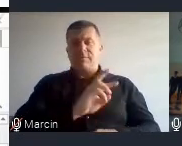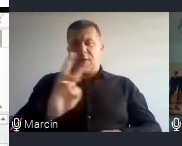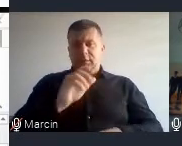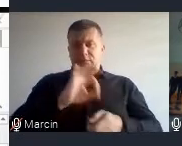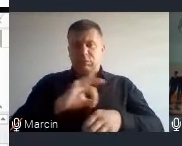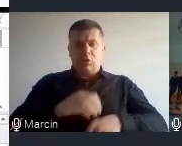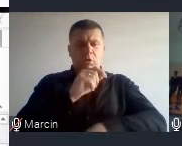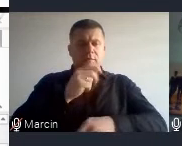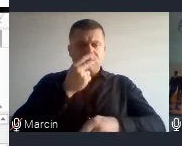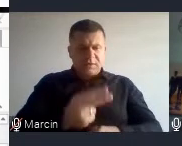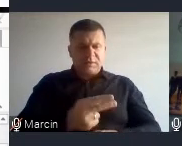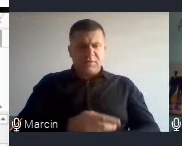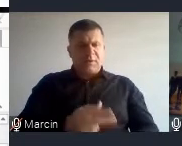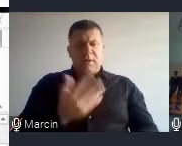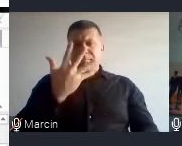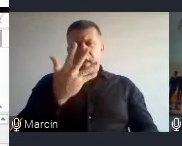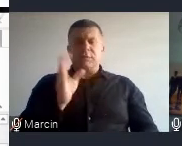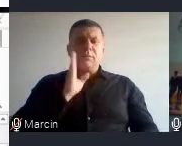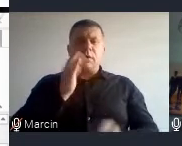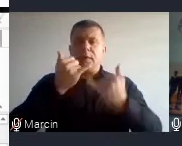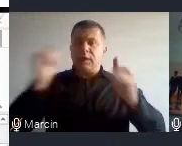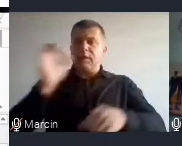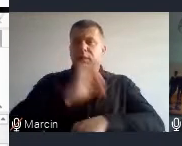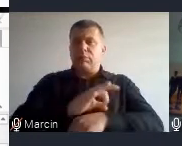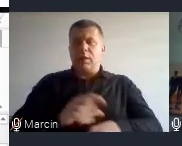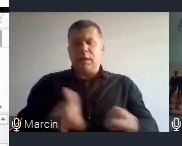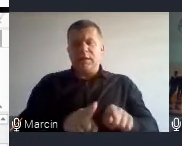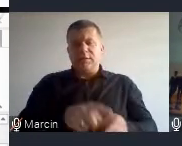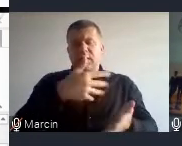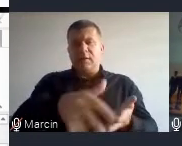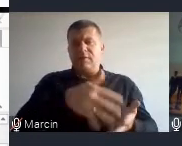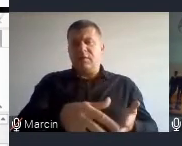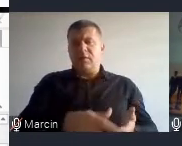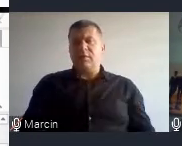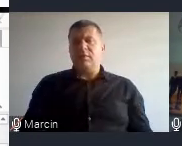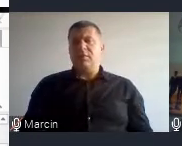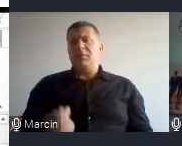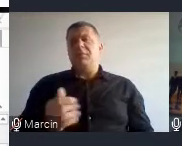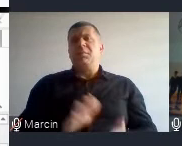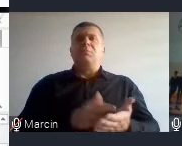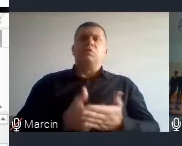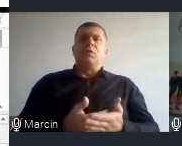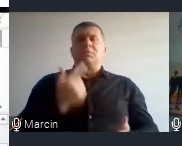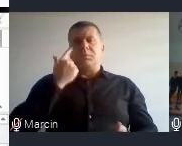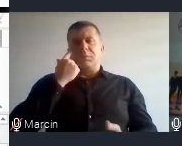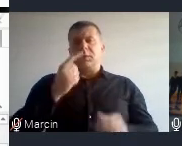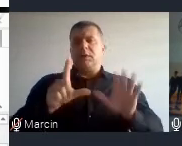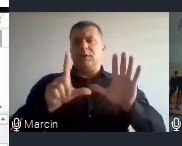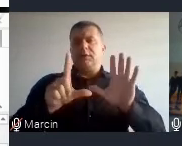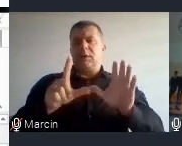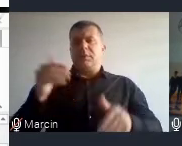ponieważ widzi, że w pięciu podobnych projektach ten sam wydatek to rząd wielkości, powiedzmy około 7000 zł,